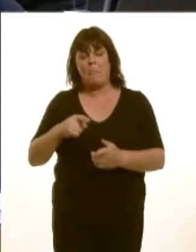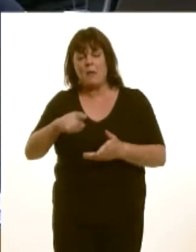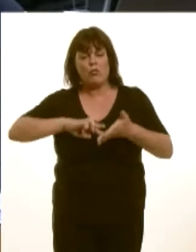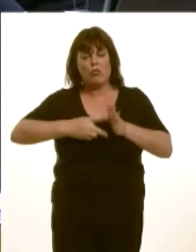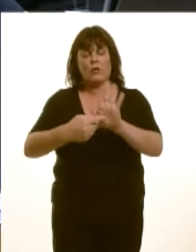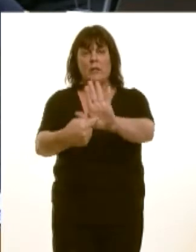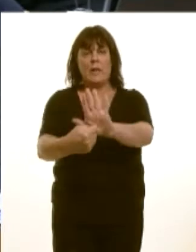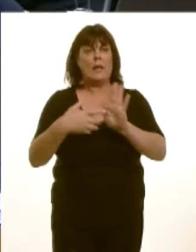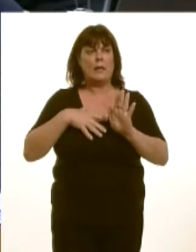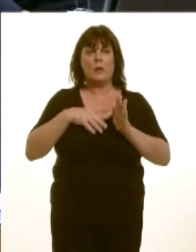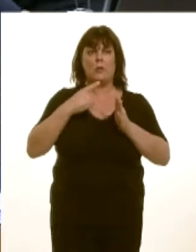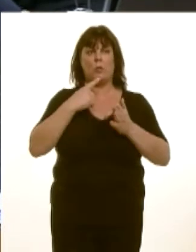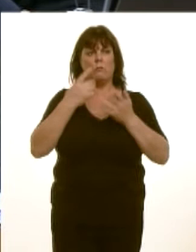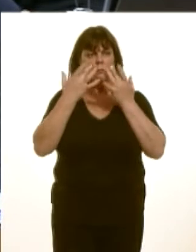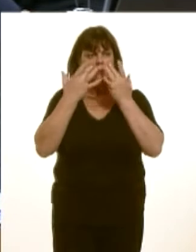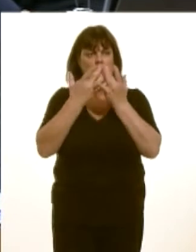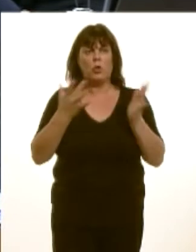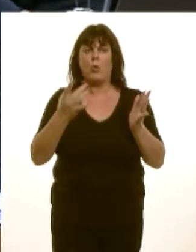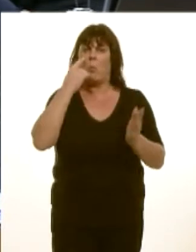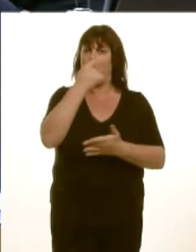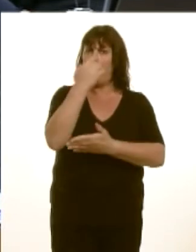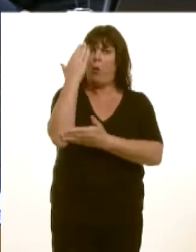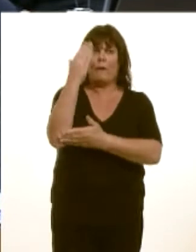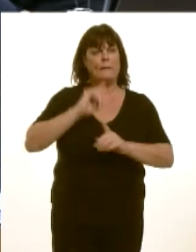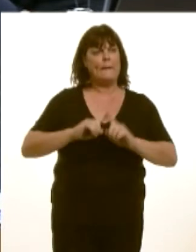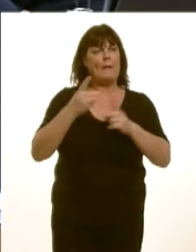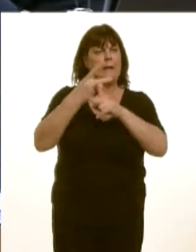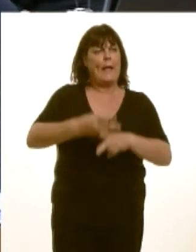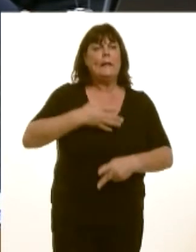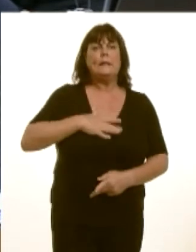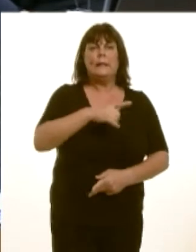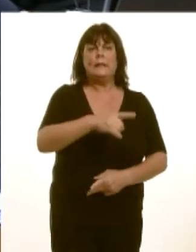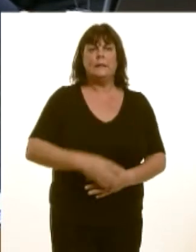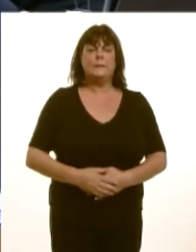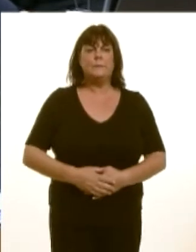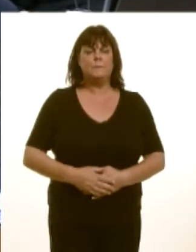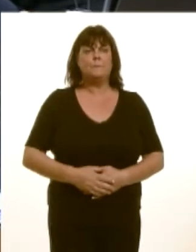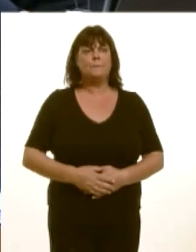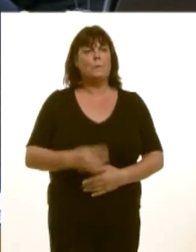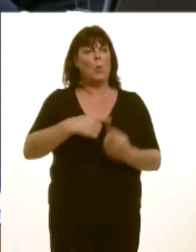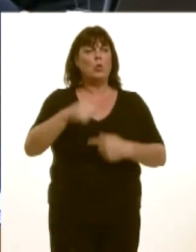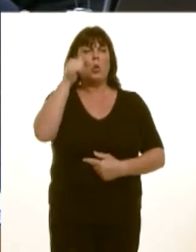Mae dementia yn hollol wahanol mewn rhywun sydd o dan 60 oed: mae’n gyflymach yn y